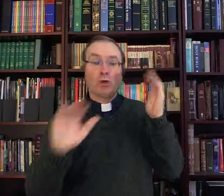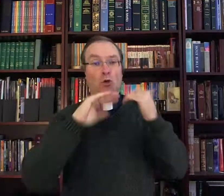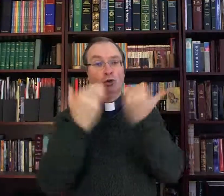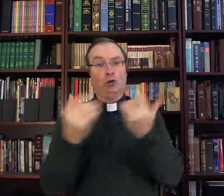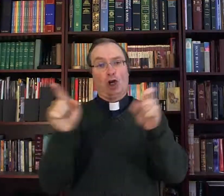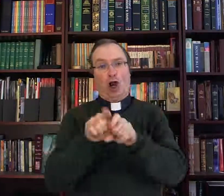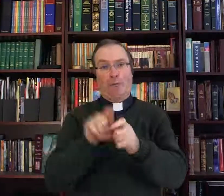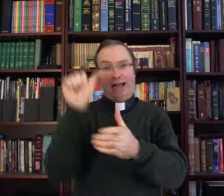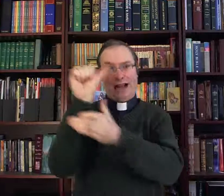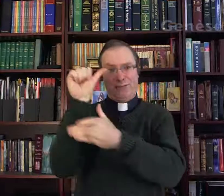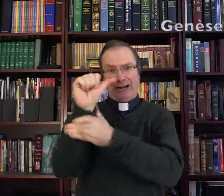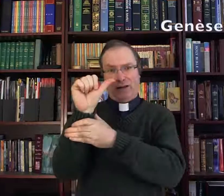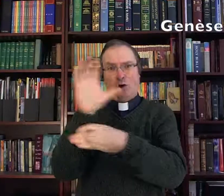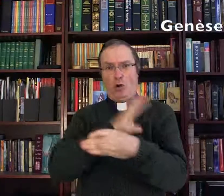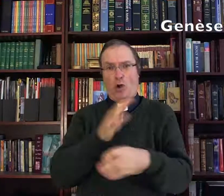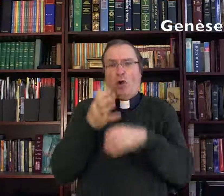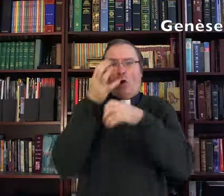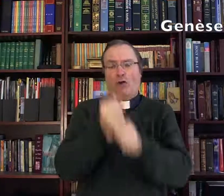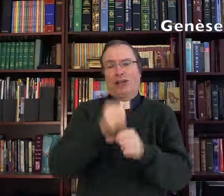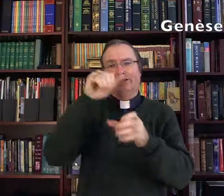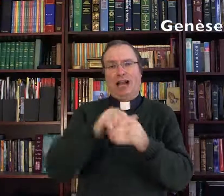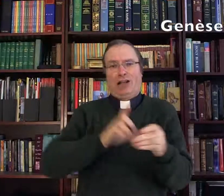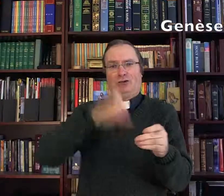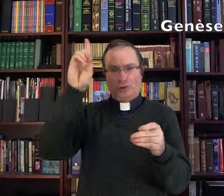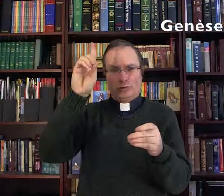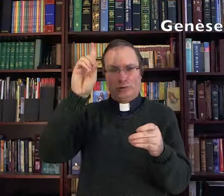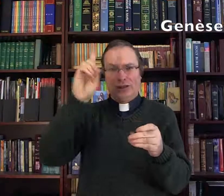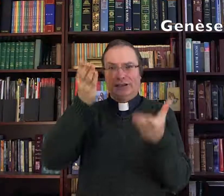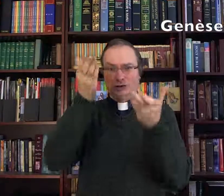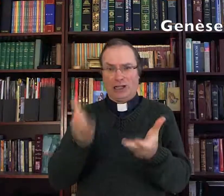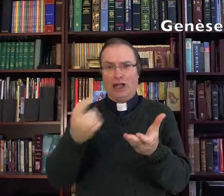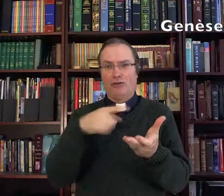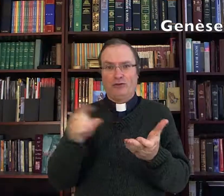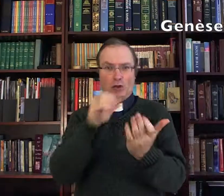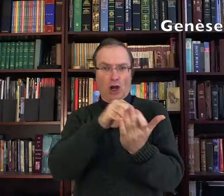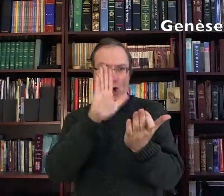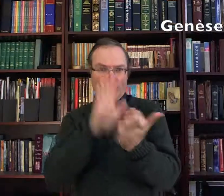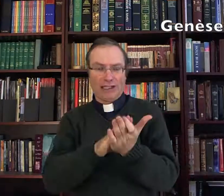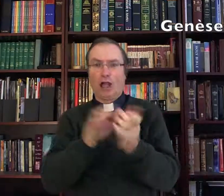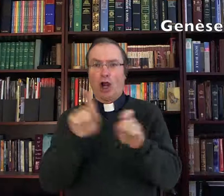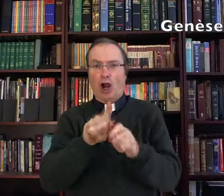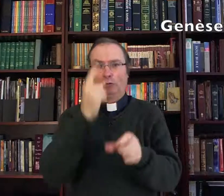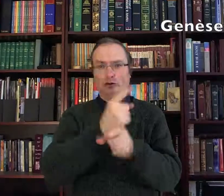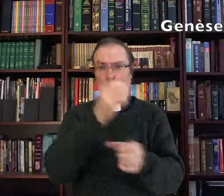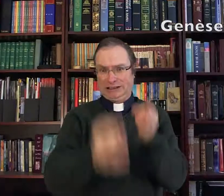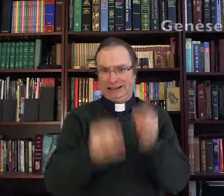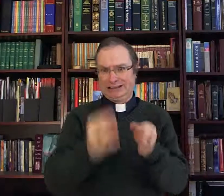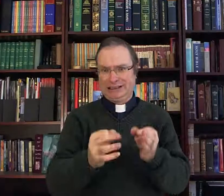Tout comme Abraham eut confiance en Dieu et que cela lui fut compté comme justice,